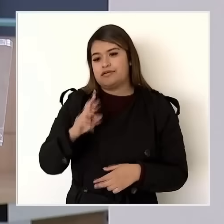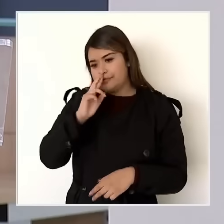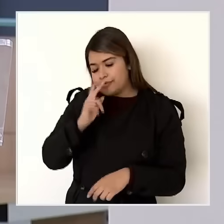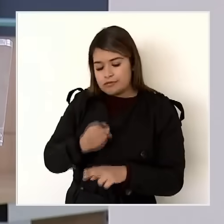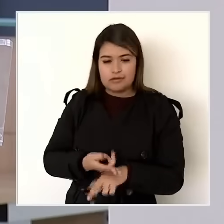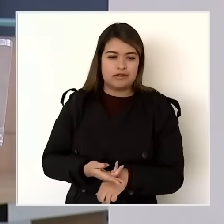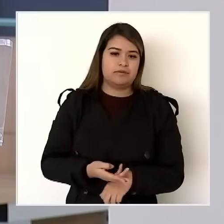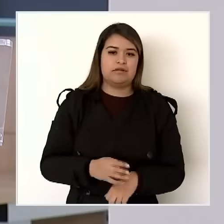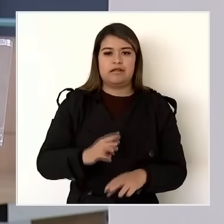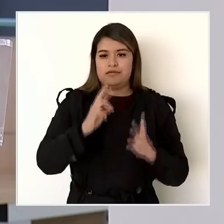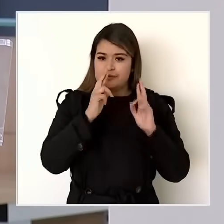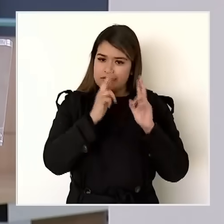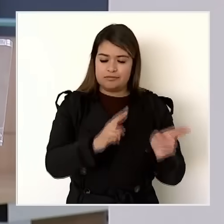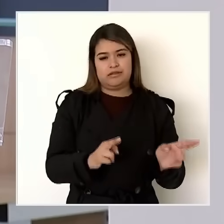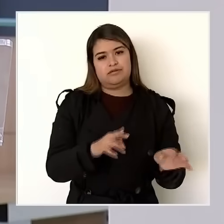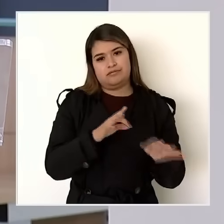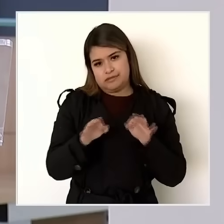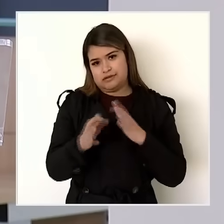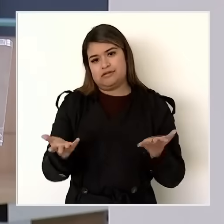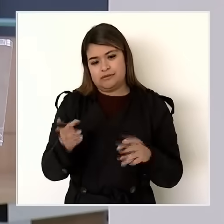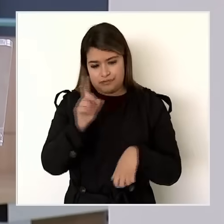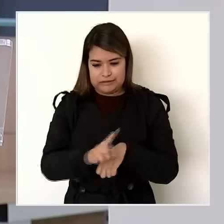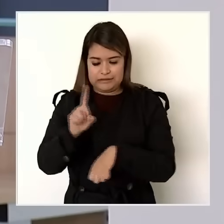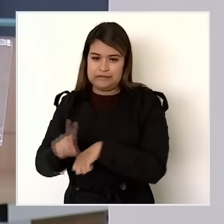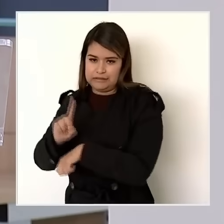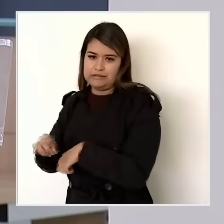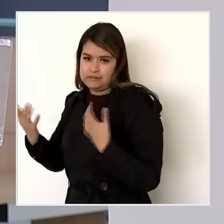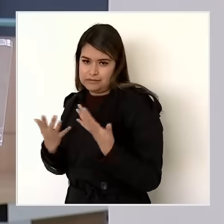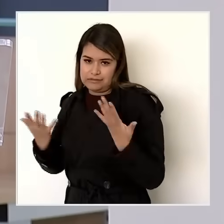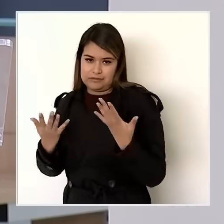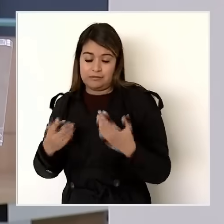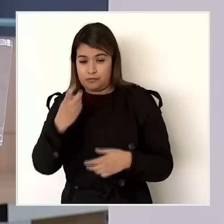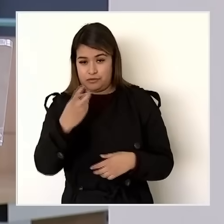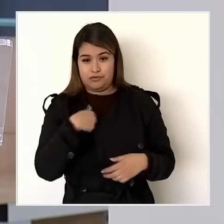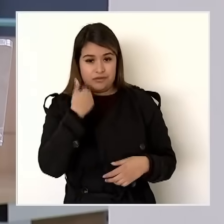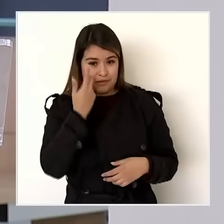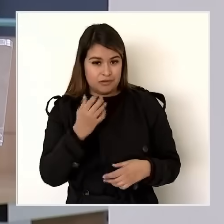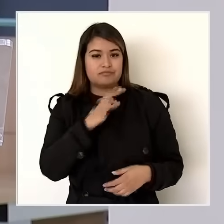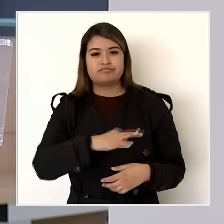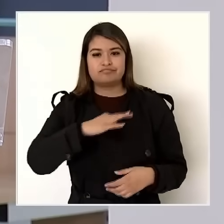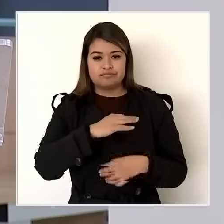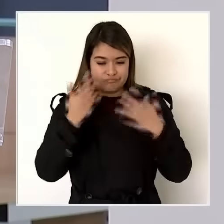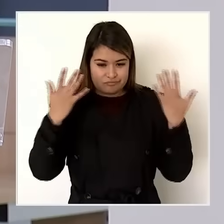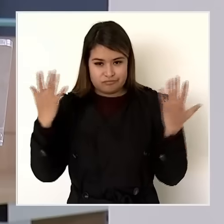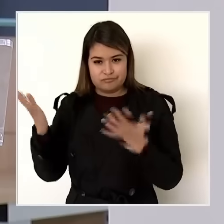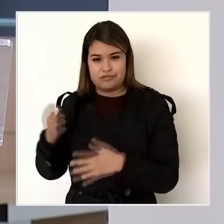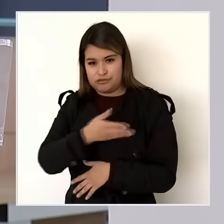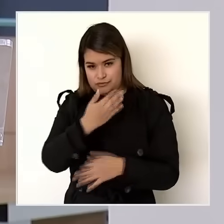trabajo que se desarrolla todos los días. Por eso, pues quiero felicitar a todo el equipo,